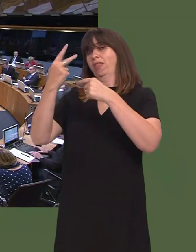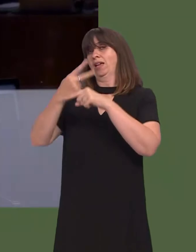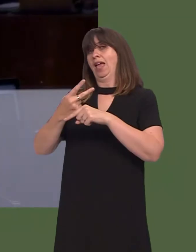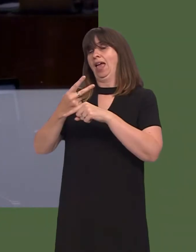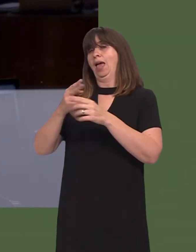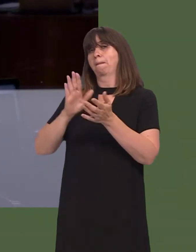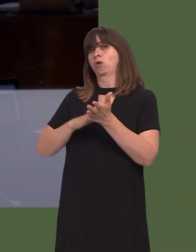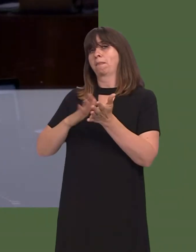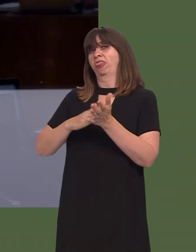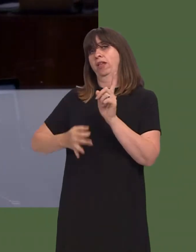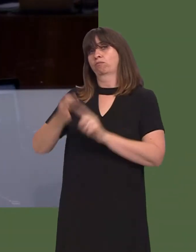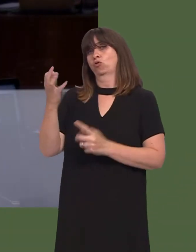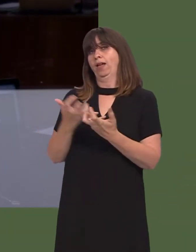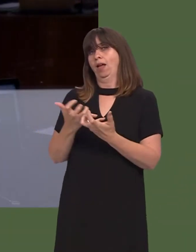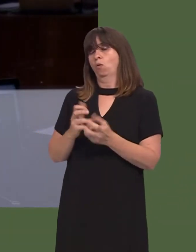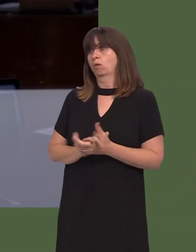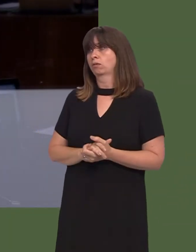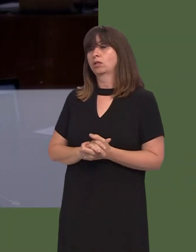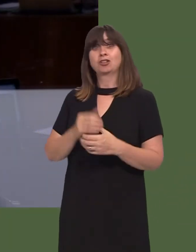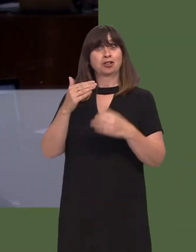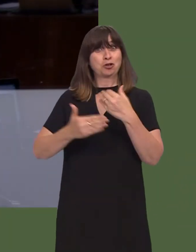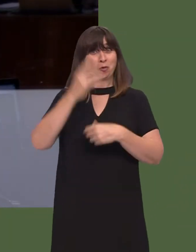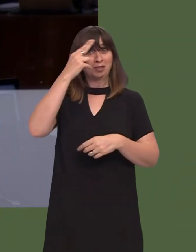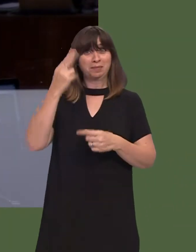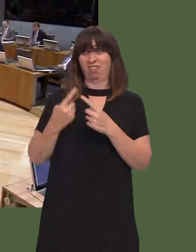iechyd ym Mynwy? OAQ(5)0730(FM) Carwyn Jones: The new Grange hospital, of